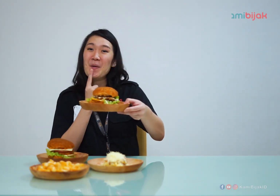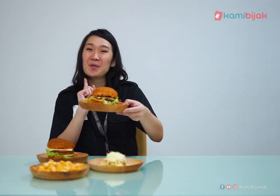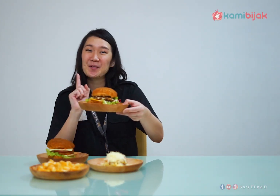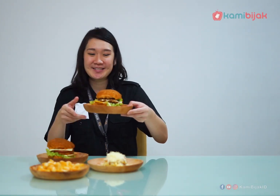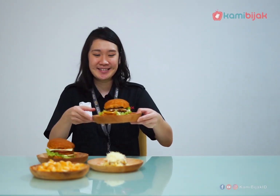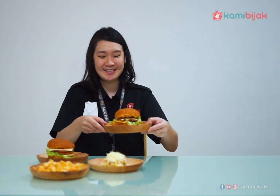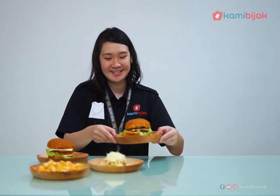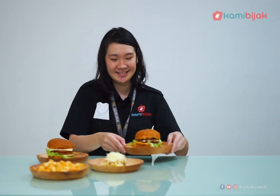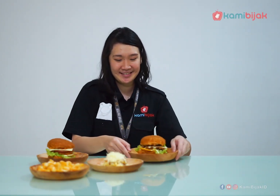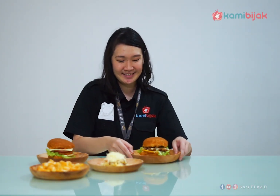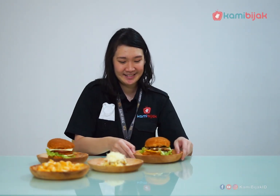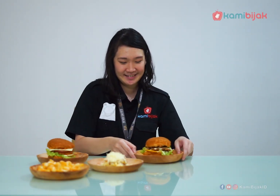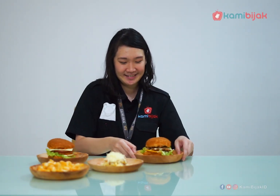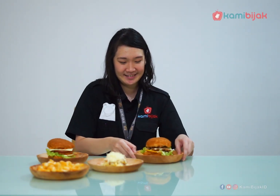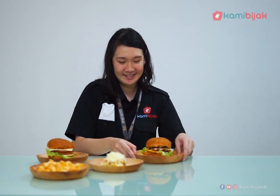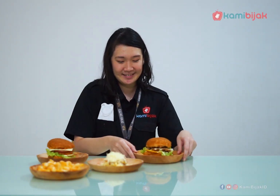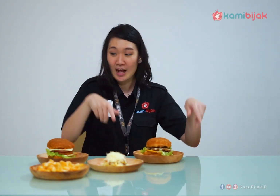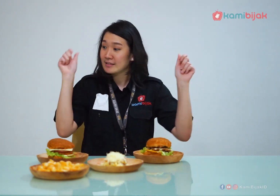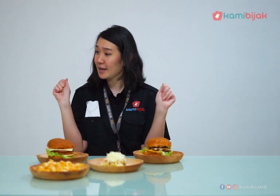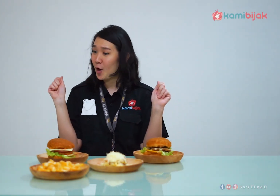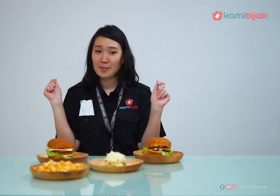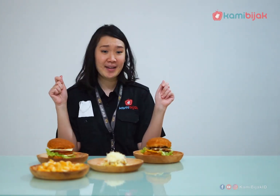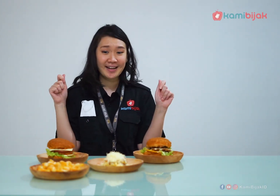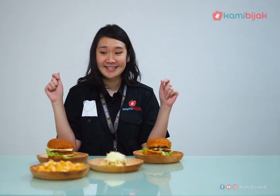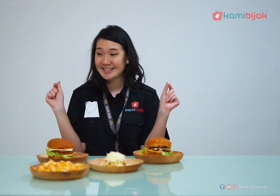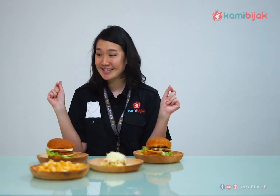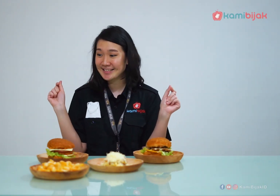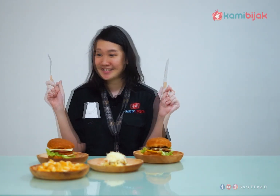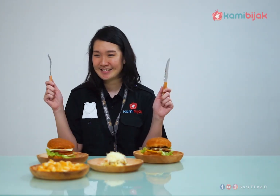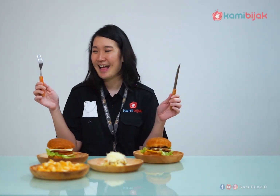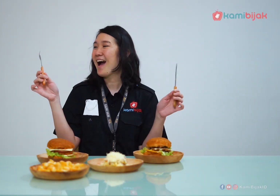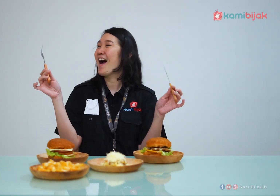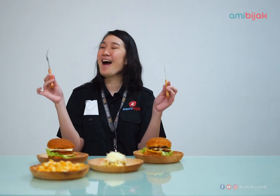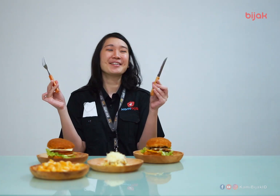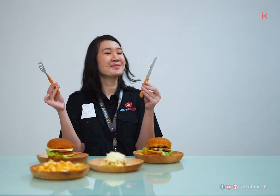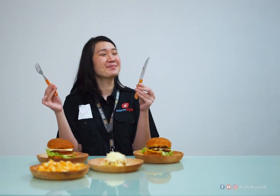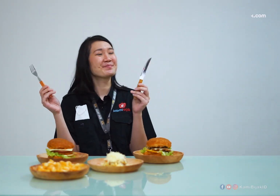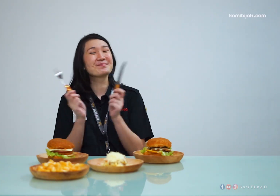Cobain dulu yang ini. Sendoknya mana? Tada!